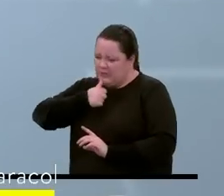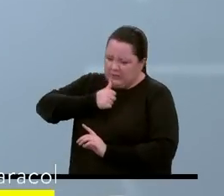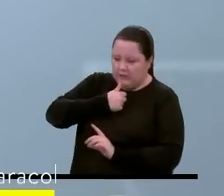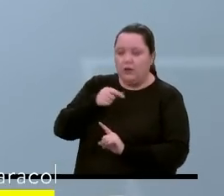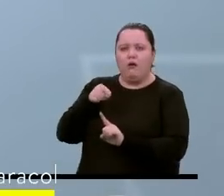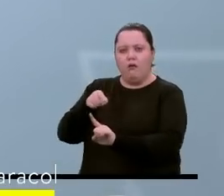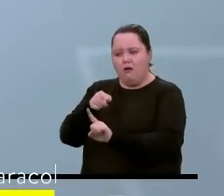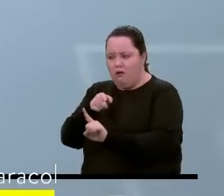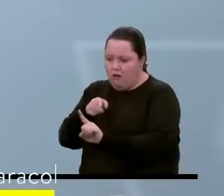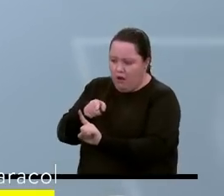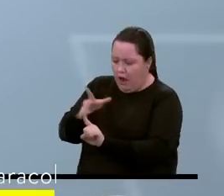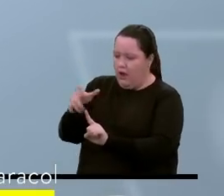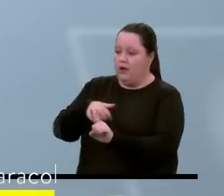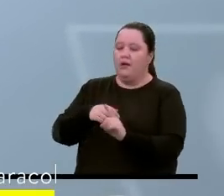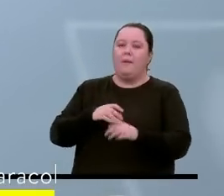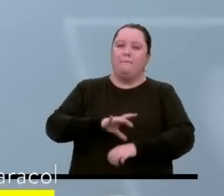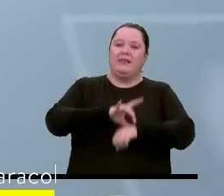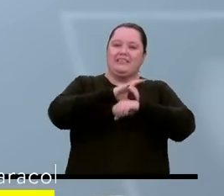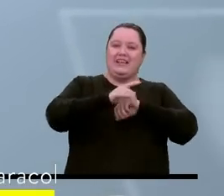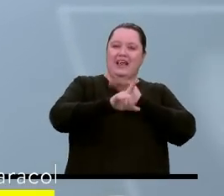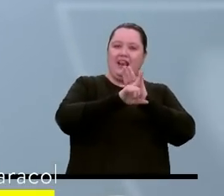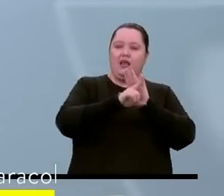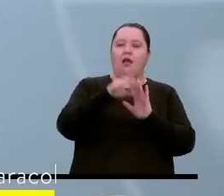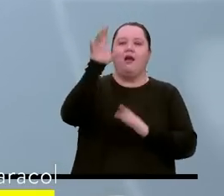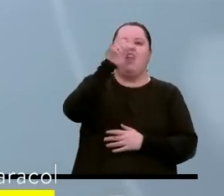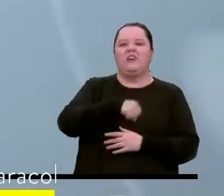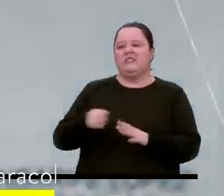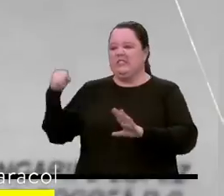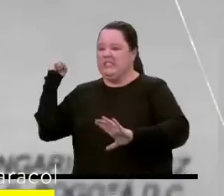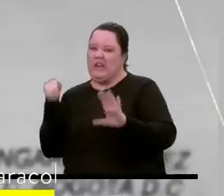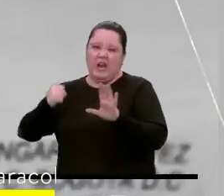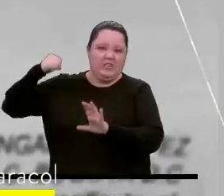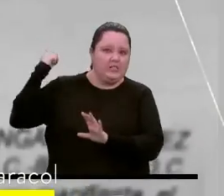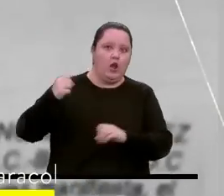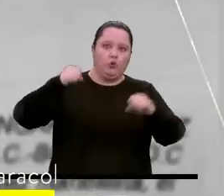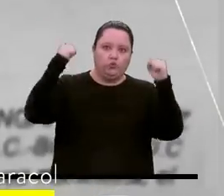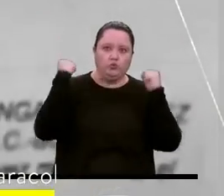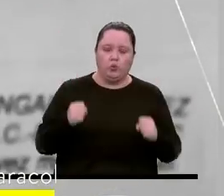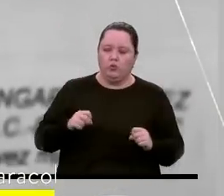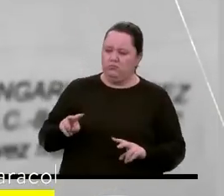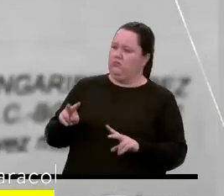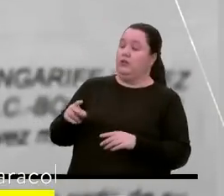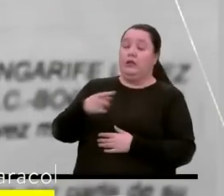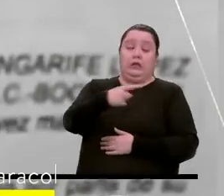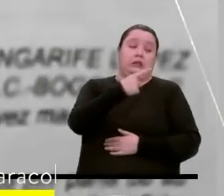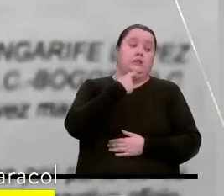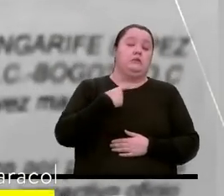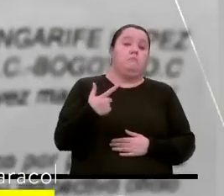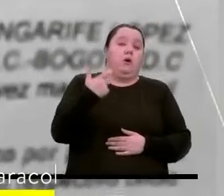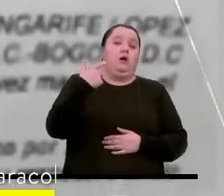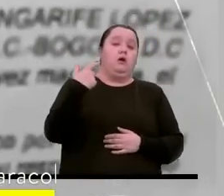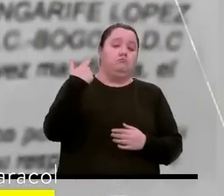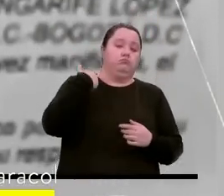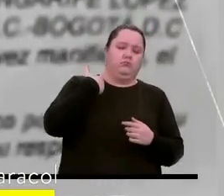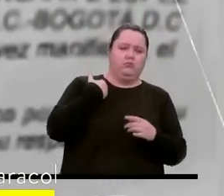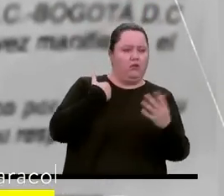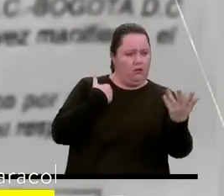verdaderamente traumático para sus allegados, el hombre fue encontrado con signos de tortura